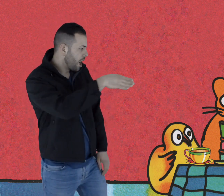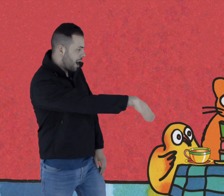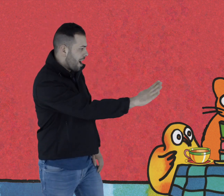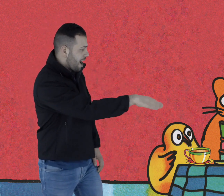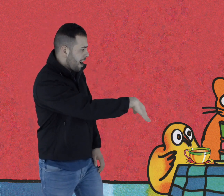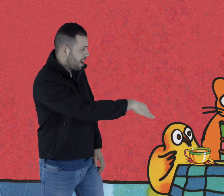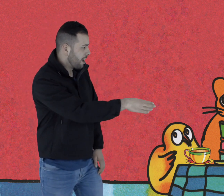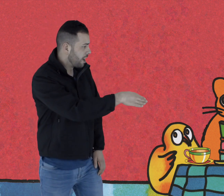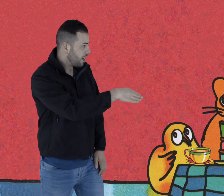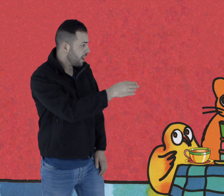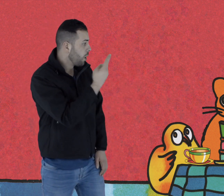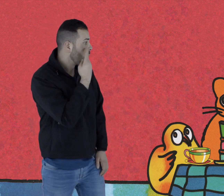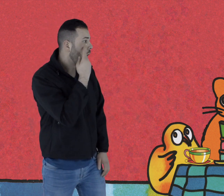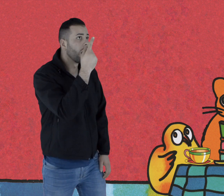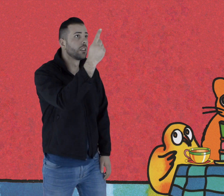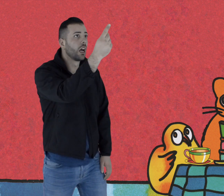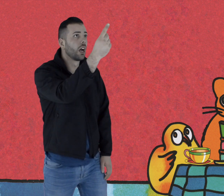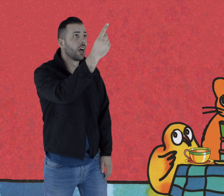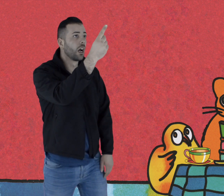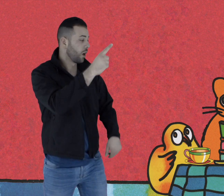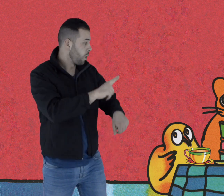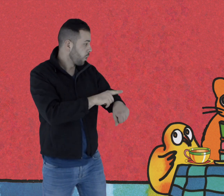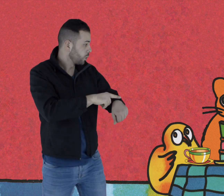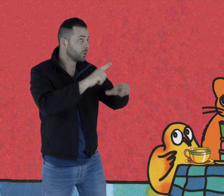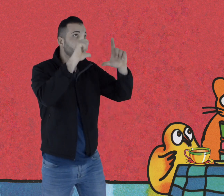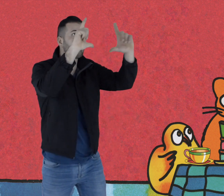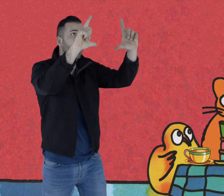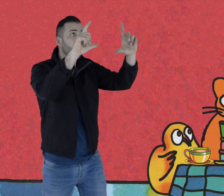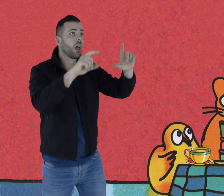ehi ! guardate l'orologio :